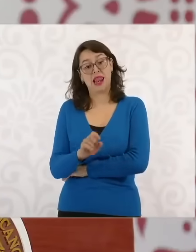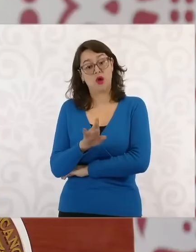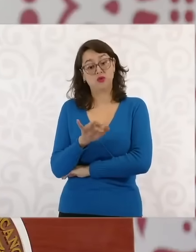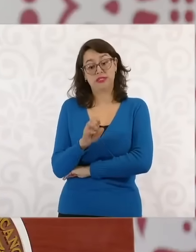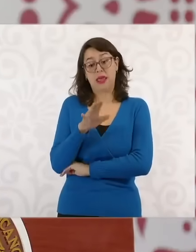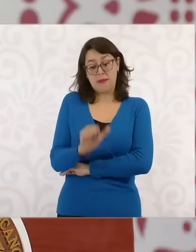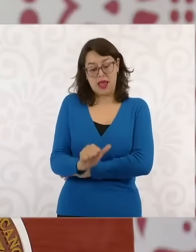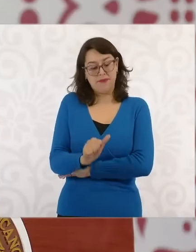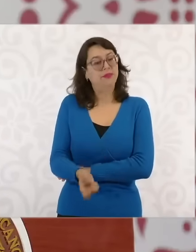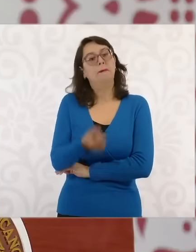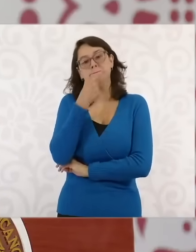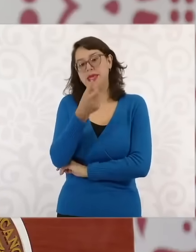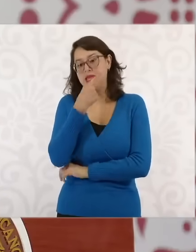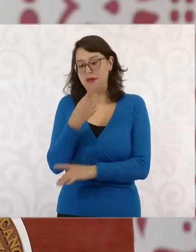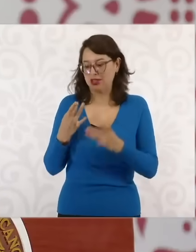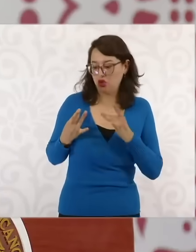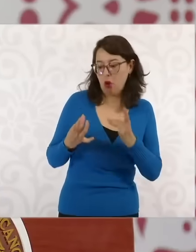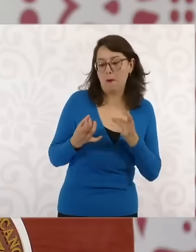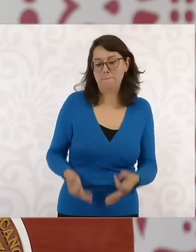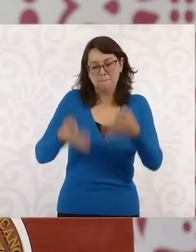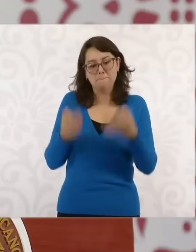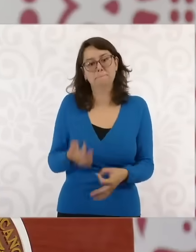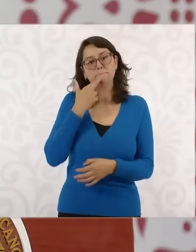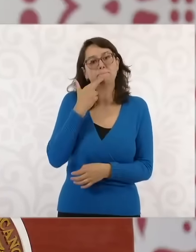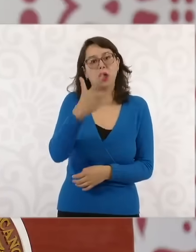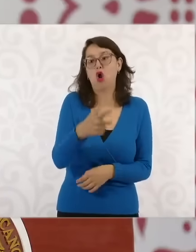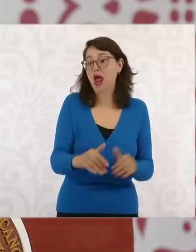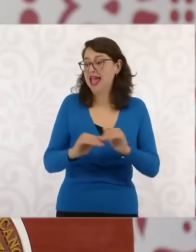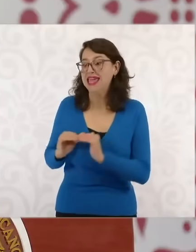de que está recibiendo el mejor protocolo de escrito y el más actualizado, que es el que